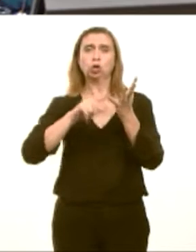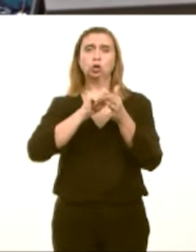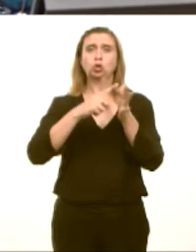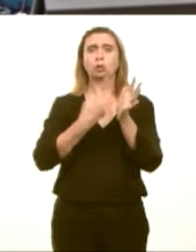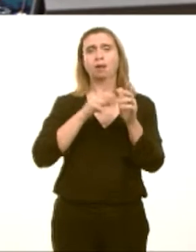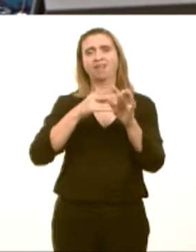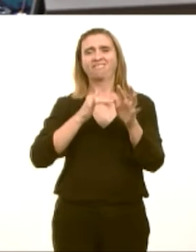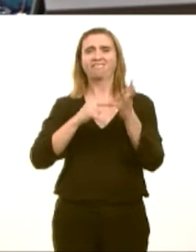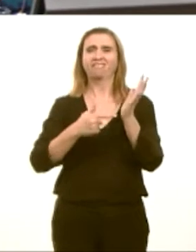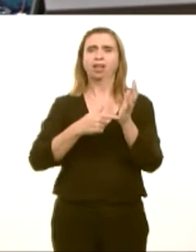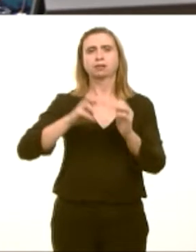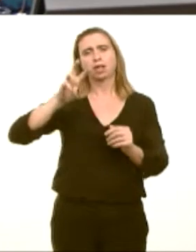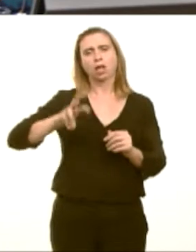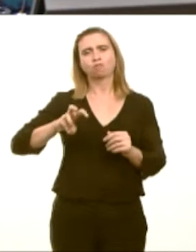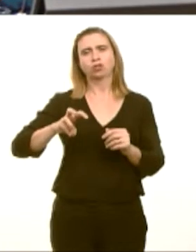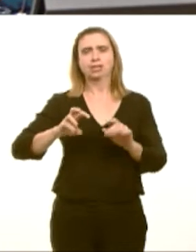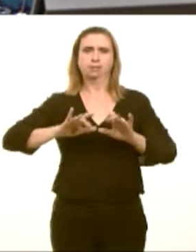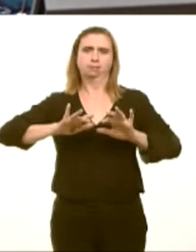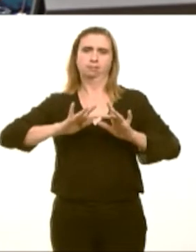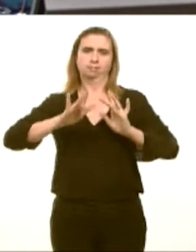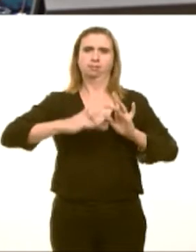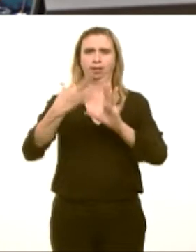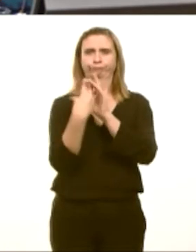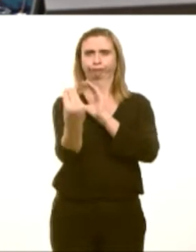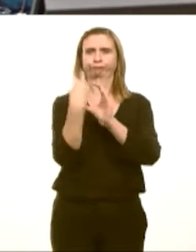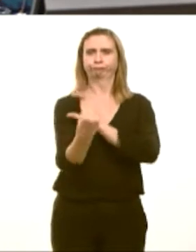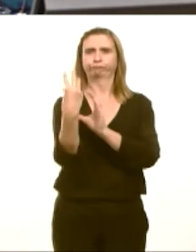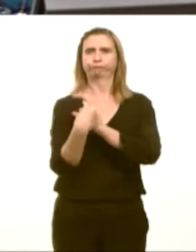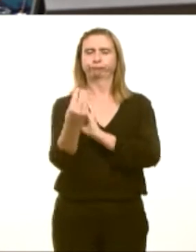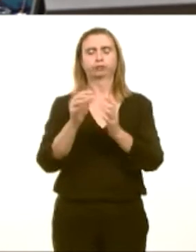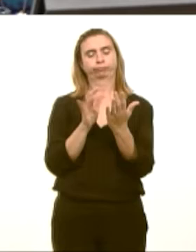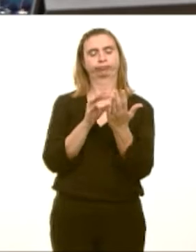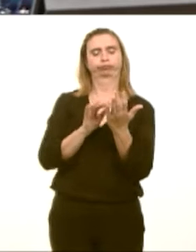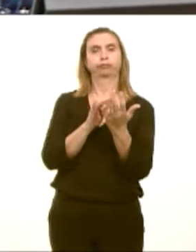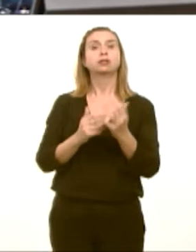iawn, mae Cymru eisoes yn arwain y ffordd ymhlith y gwledydd datganoledig.